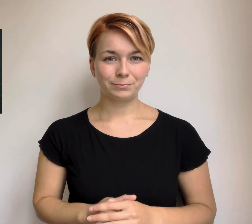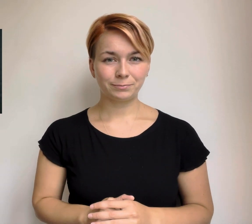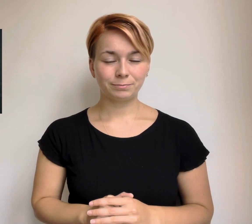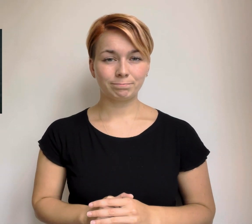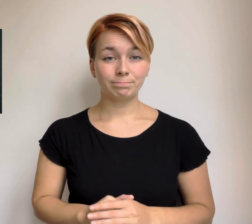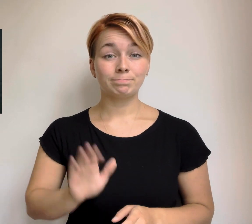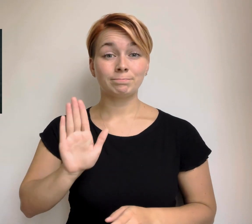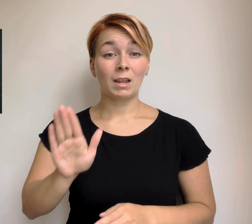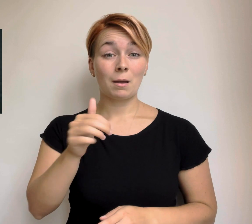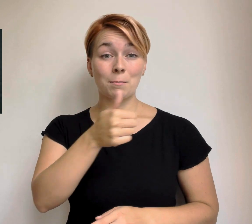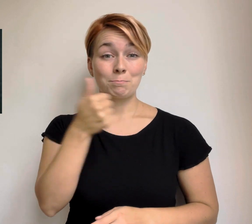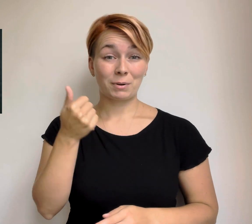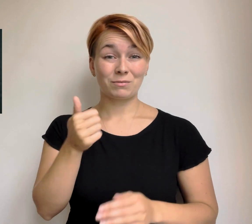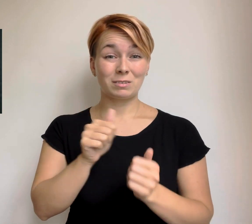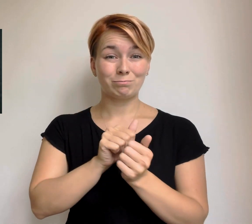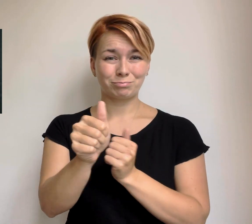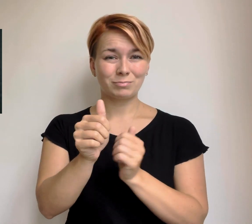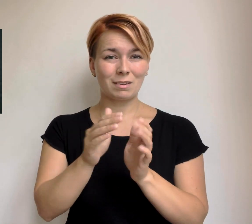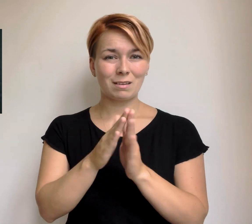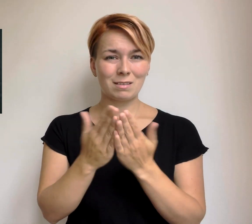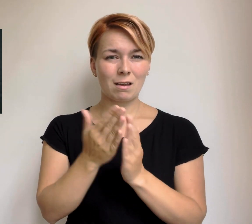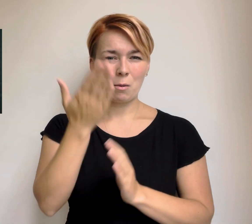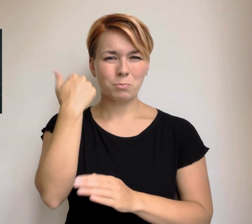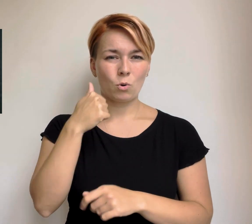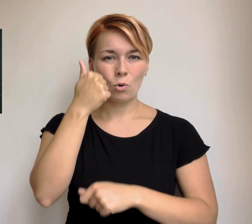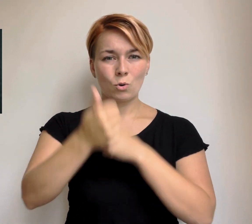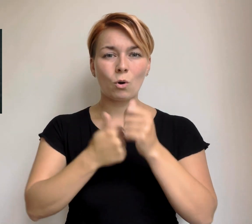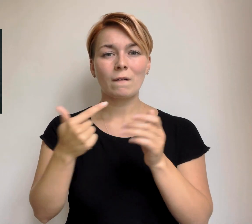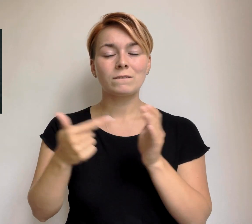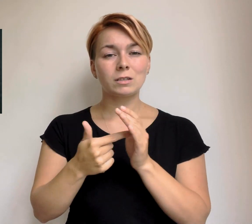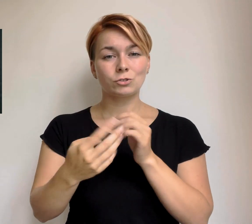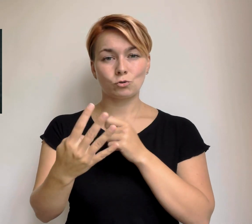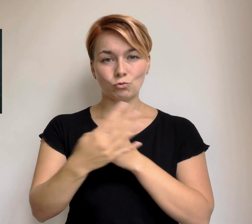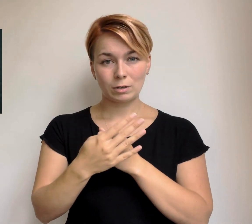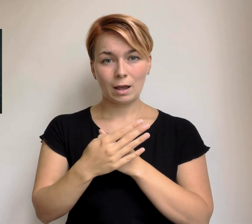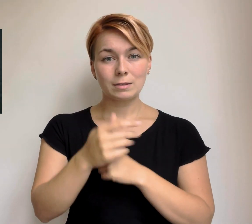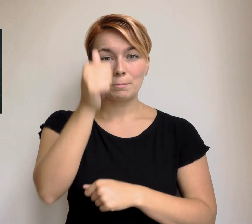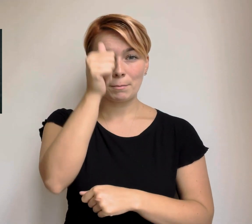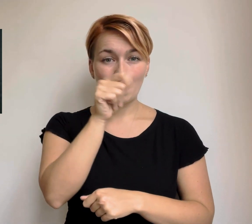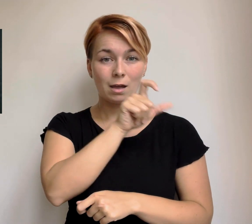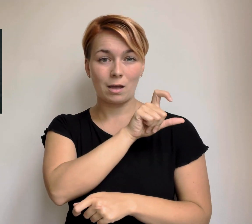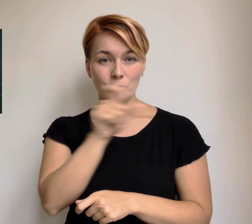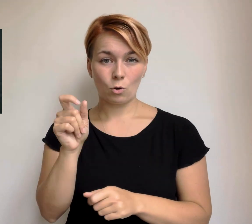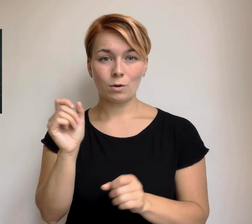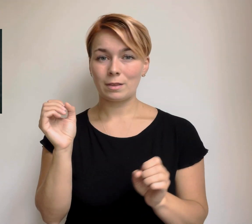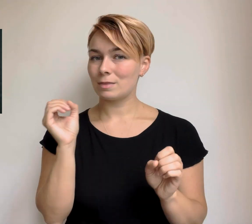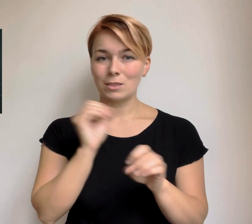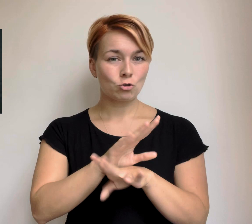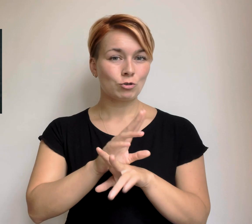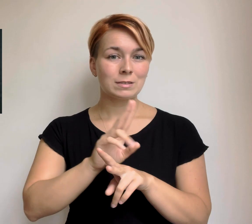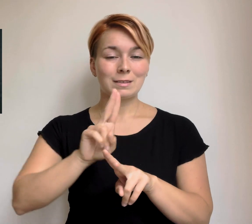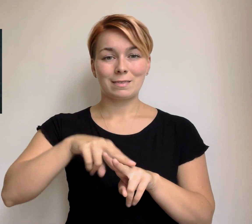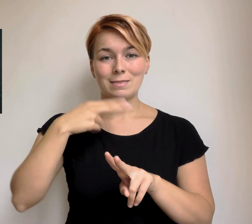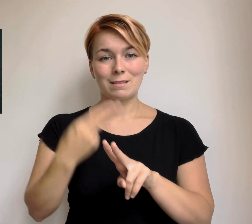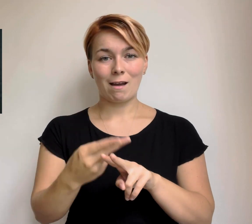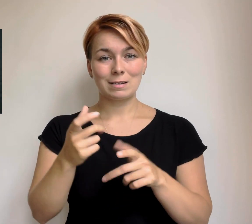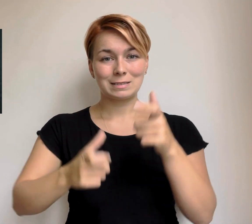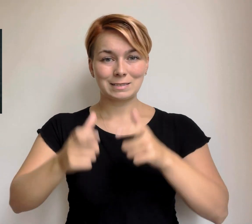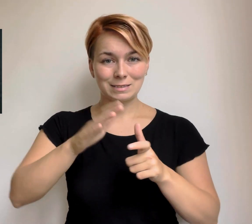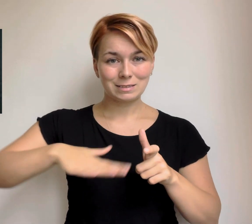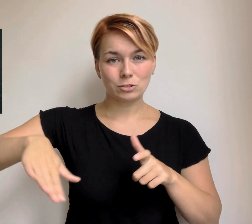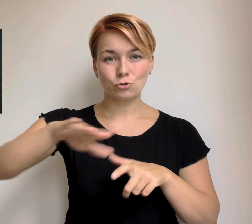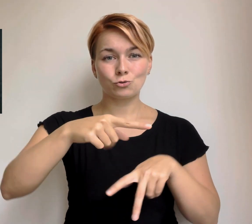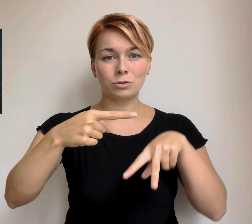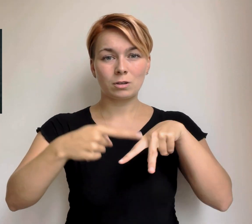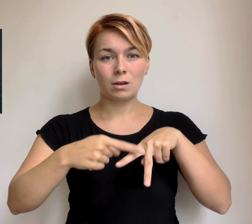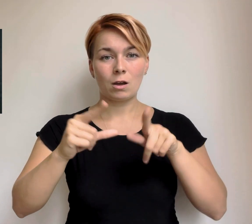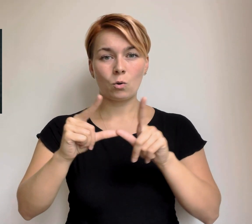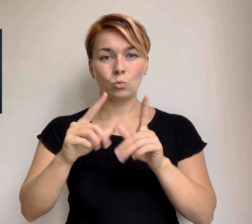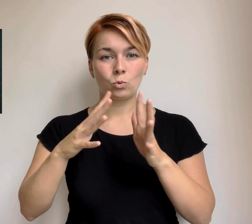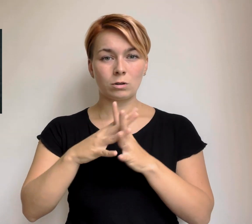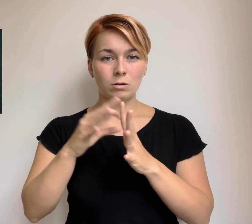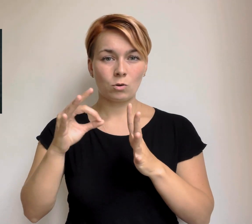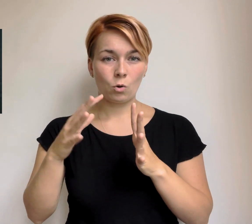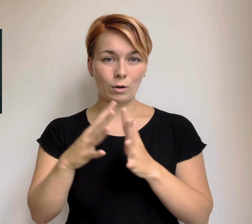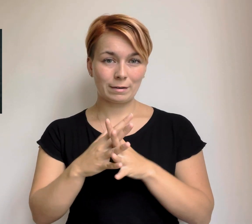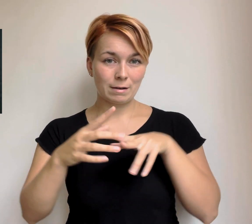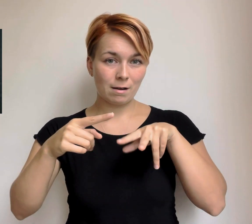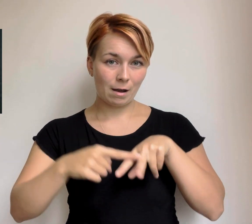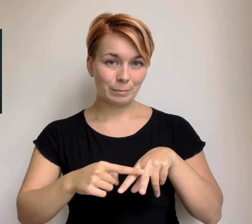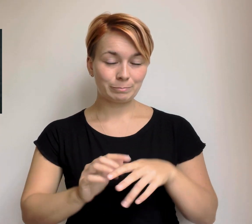V roce 2014 vydala debut s názvem Neštěstí na sídlišti Aurora.